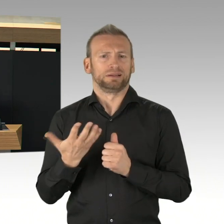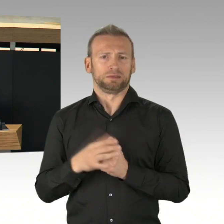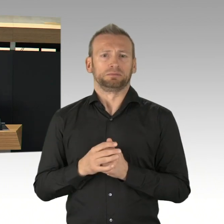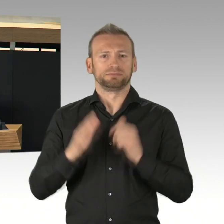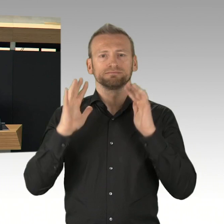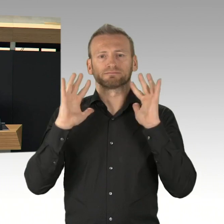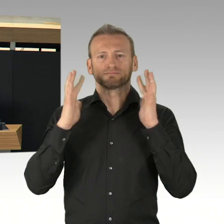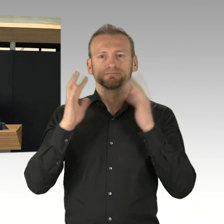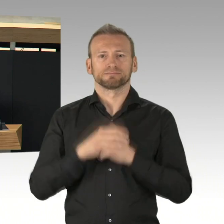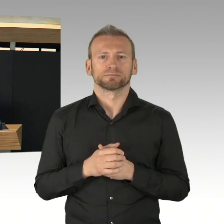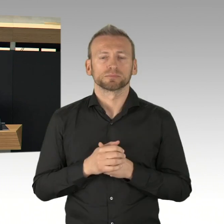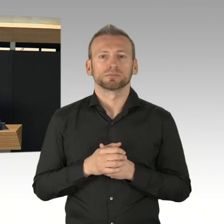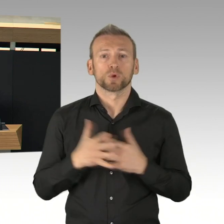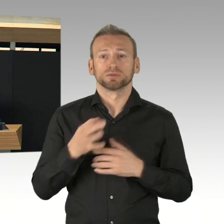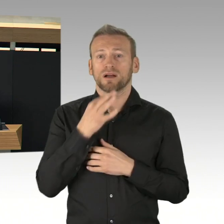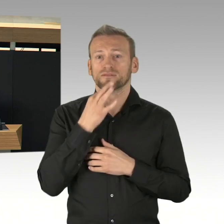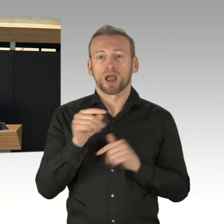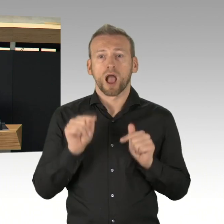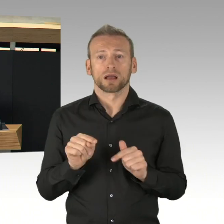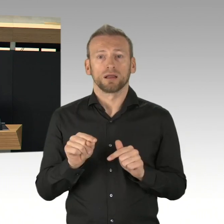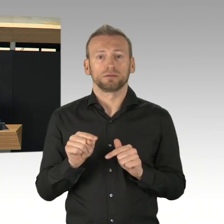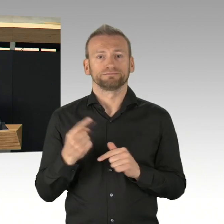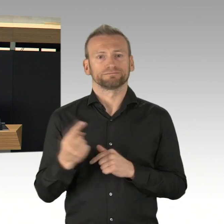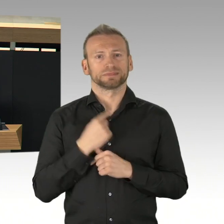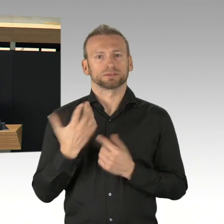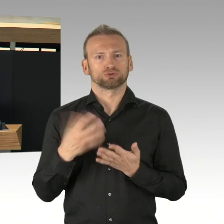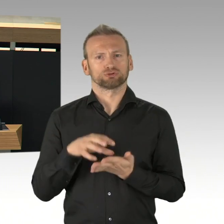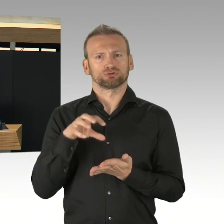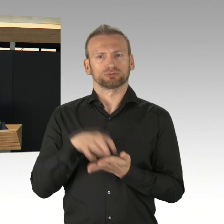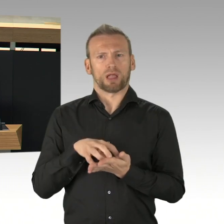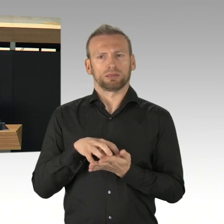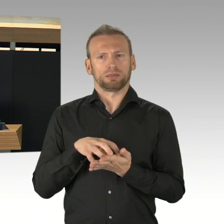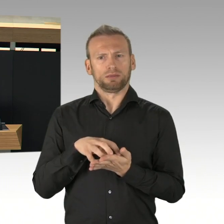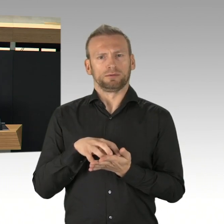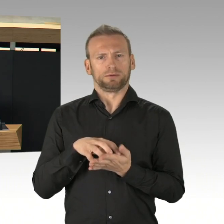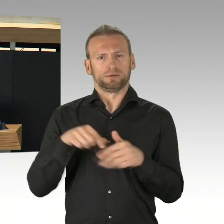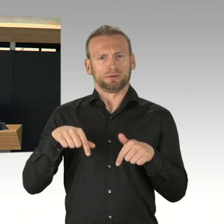und vor allen Dingen besser gemacht? Wohnen ist zu der zentralen Gerechtigkeitsfrage in unserer Stadt Berlin geworden,